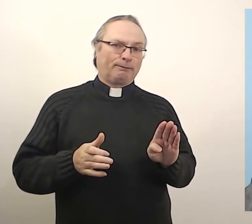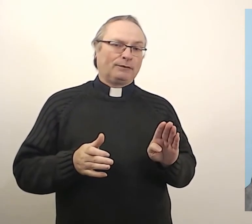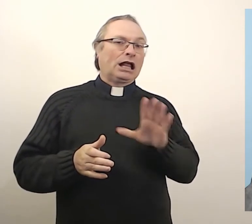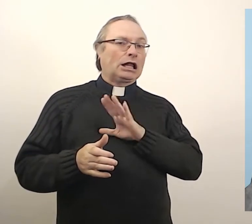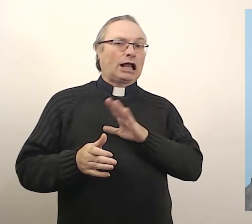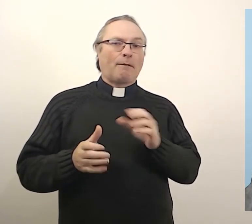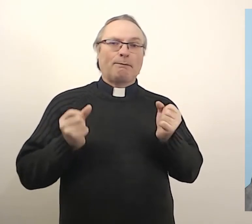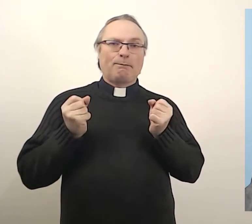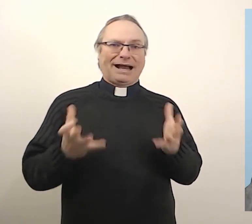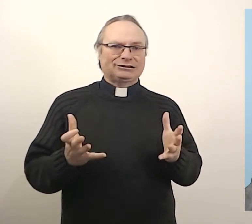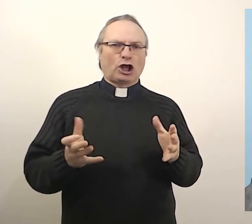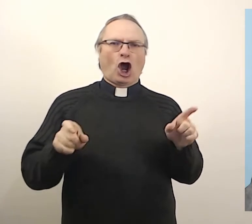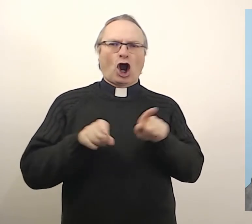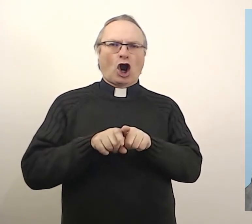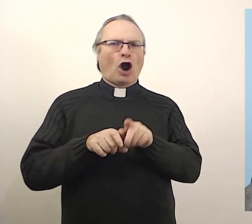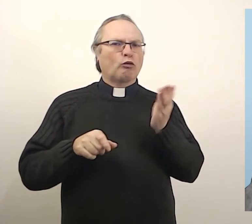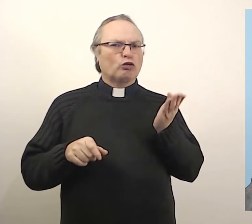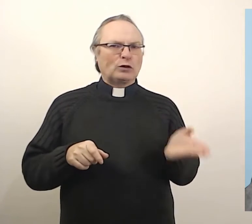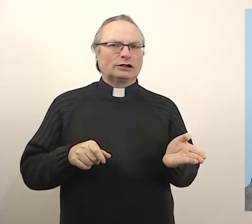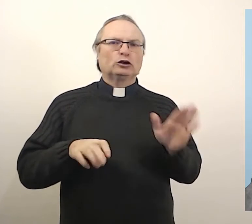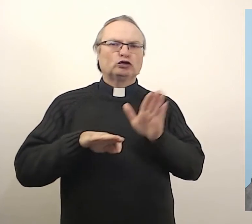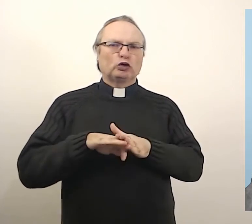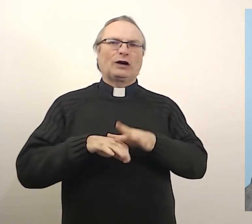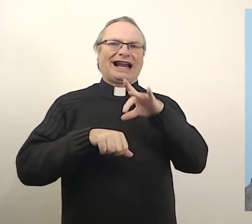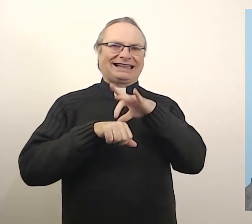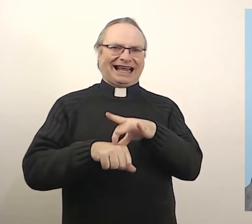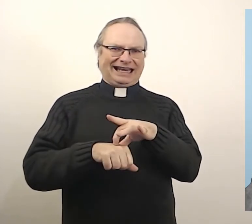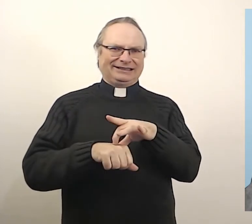Il n'y a personne comme lui sur la terre.